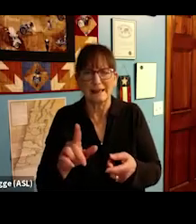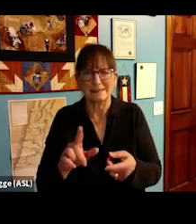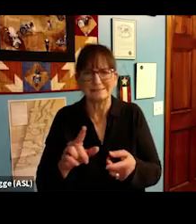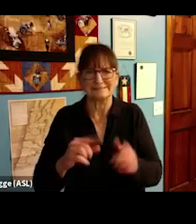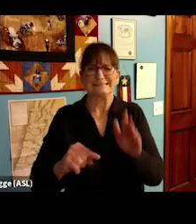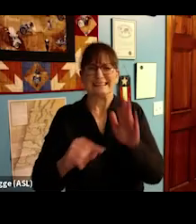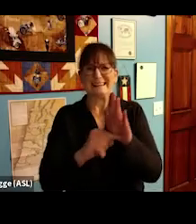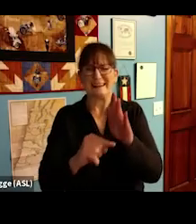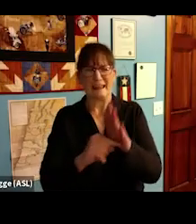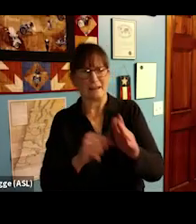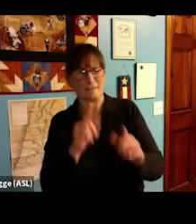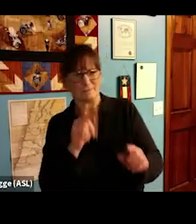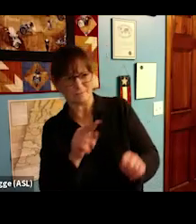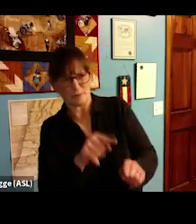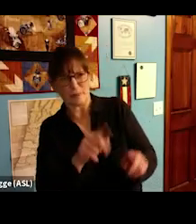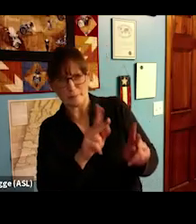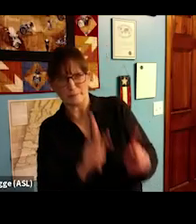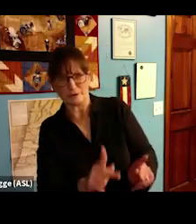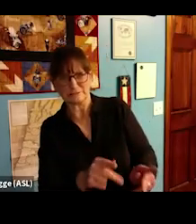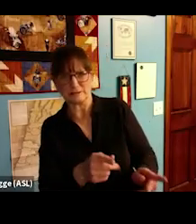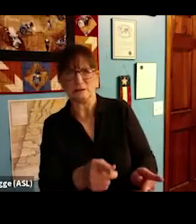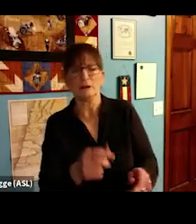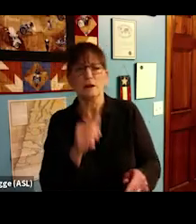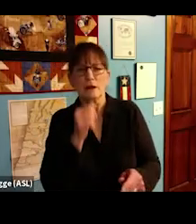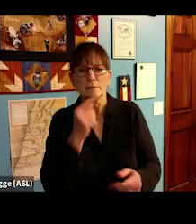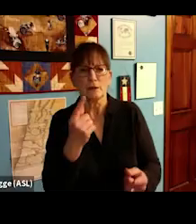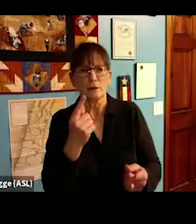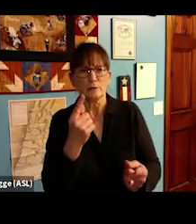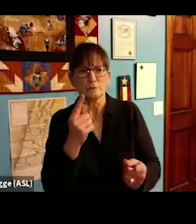La SSA no rechazará al público